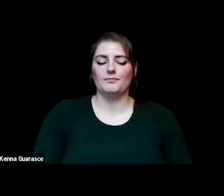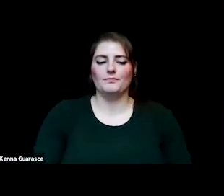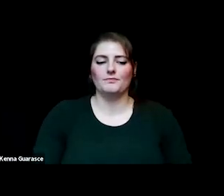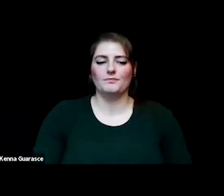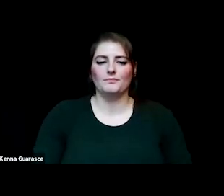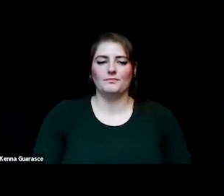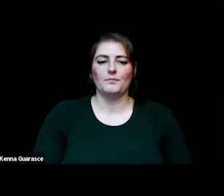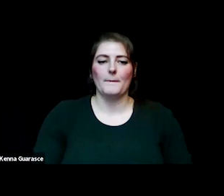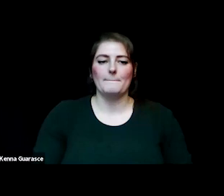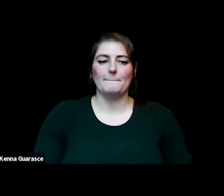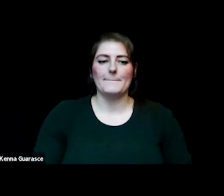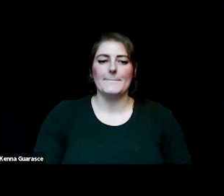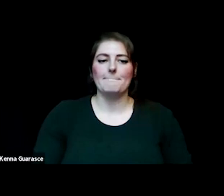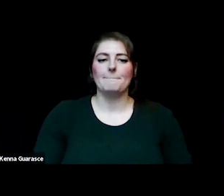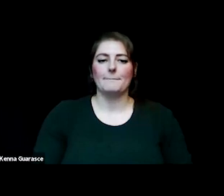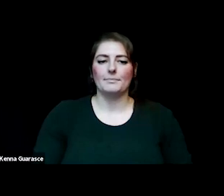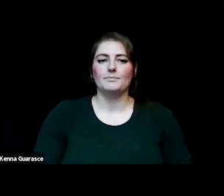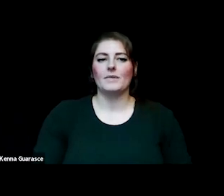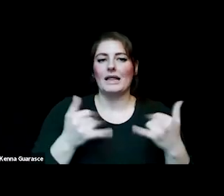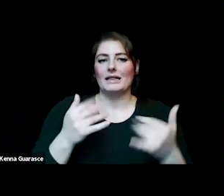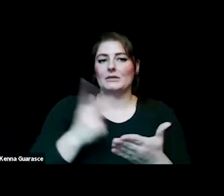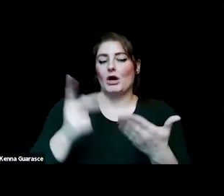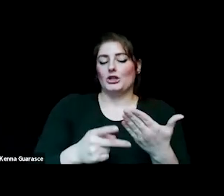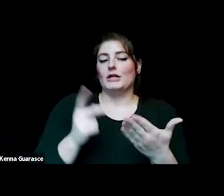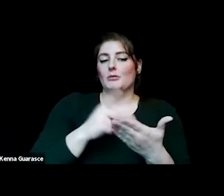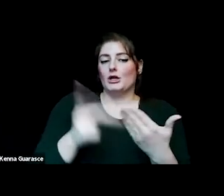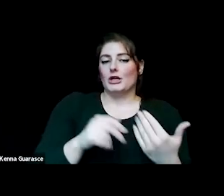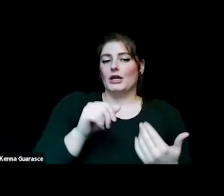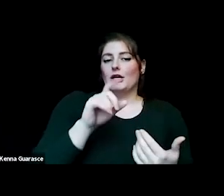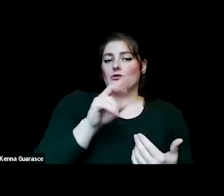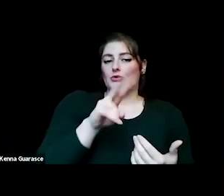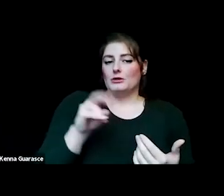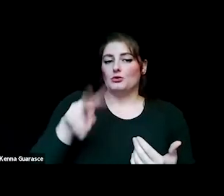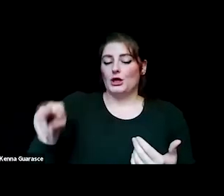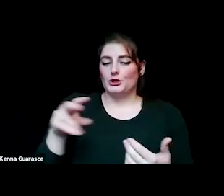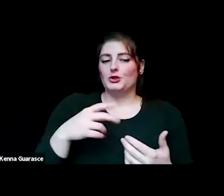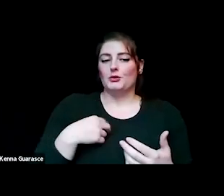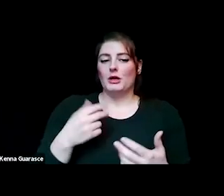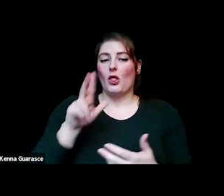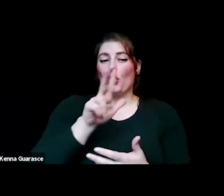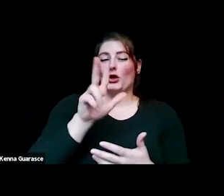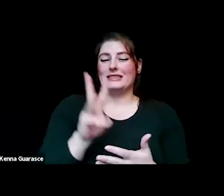Durante este proyecto en 2022, en el transcurso de 36 horas, San Luis experimentó